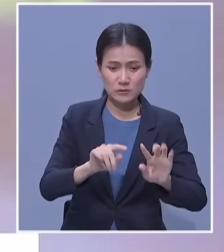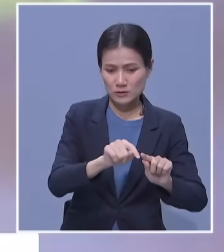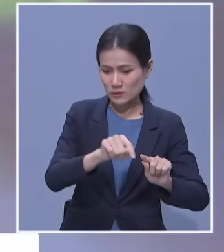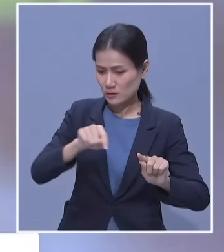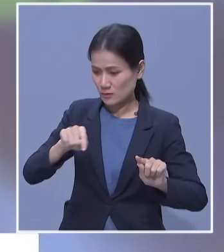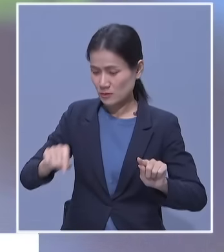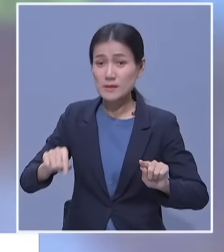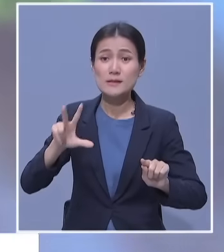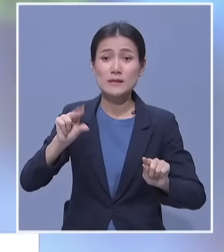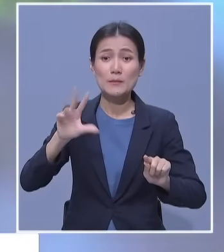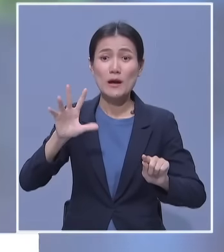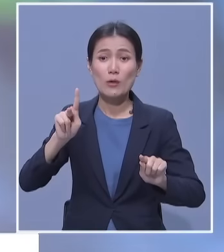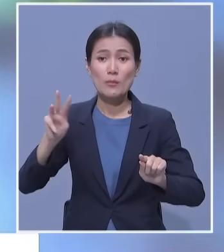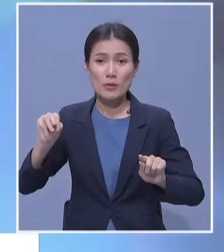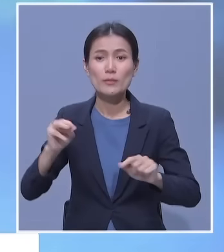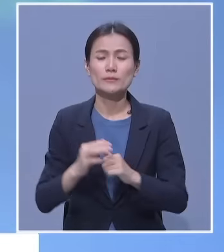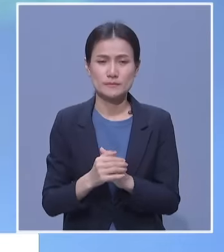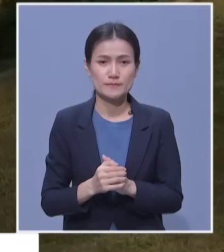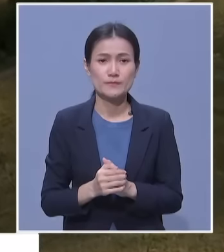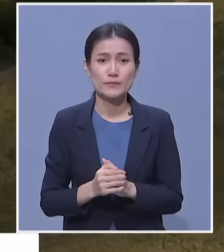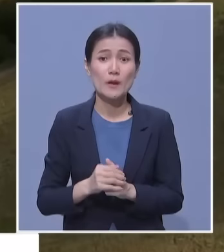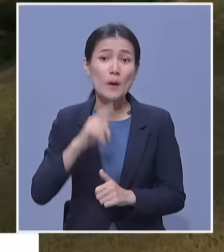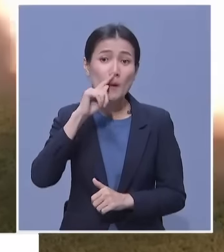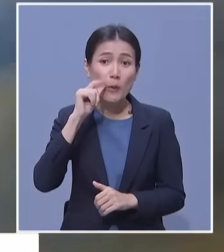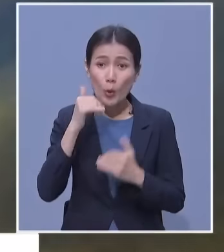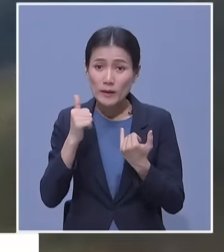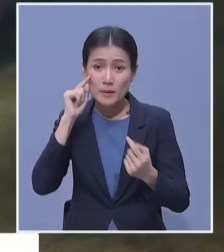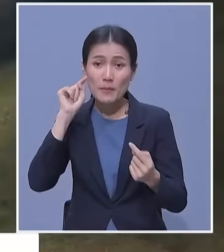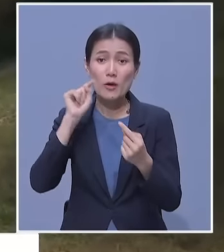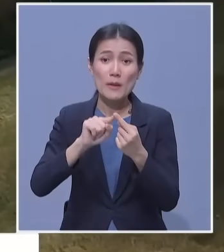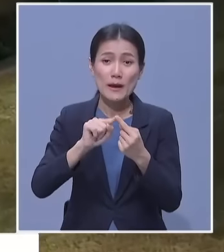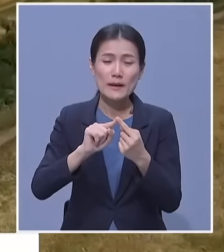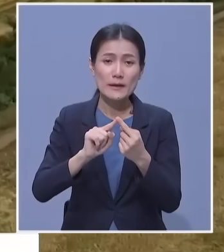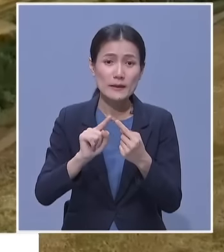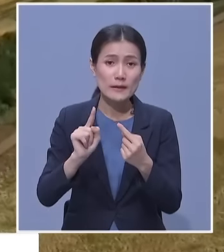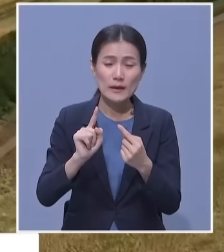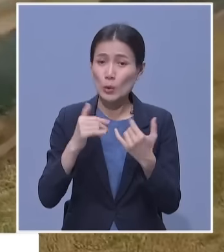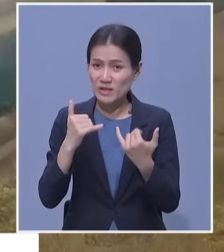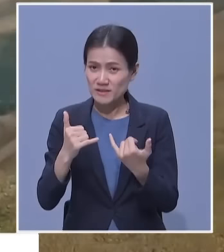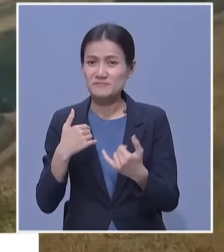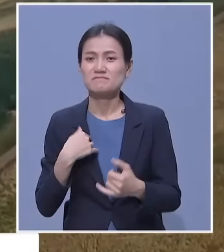กมส่วนเป้าหมายของยูเครนในการเปิดฉาก ปฏิบัติการจู่โจมข้ามพรมแดนในครั้งนี้ยัง